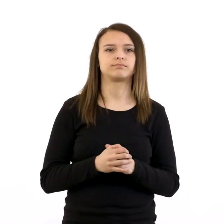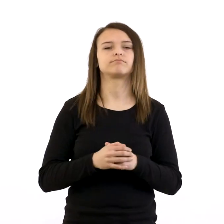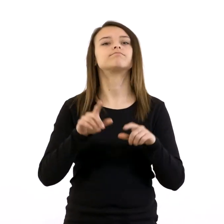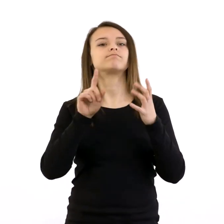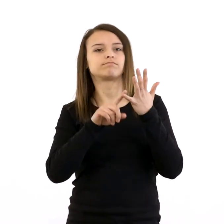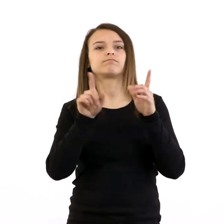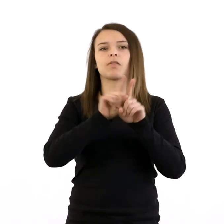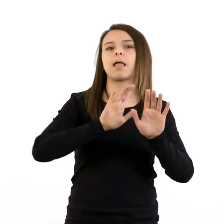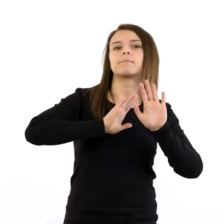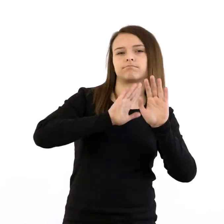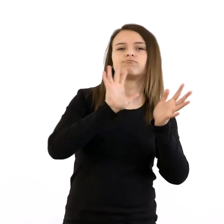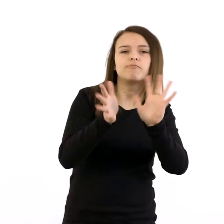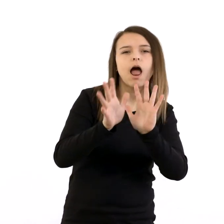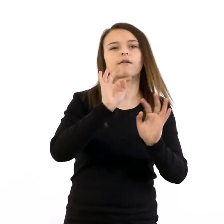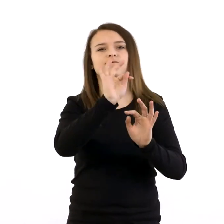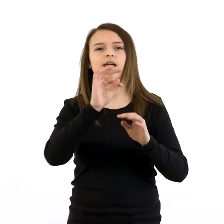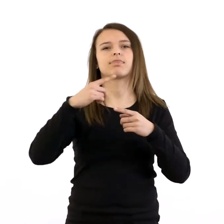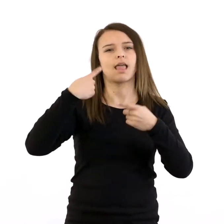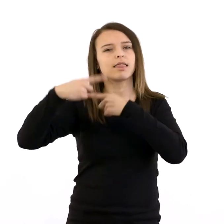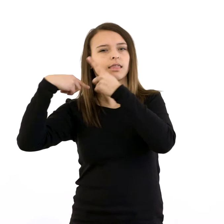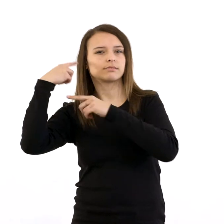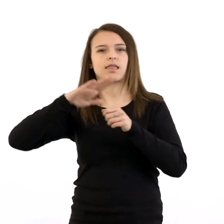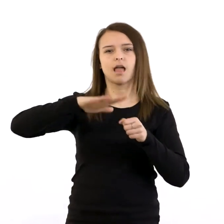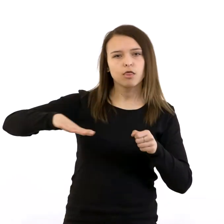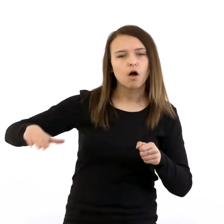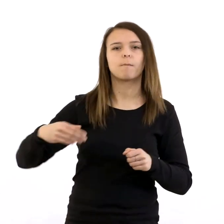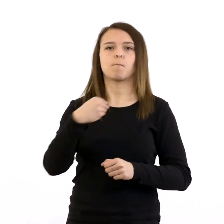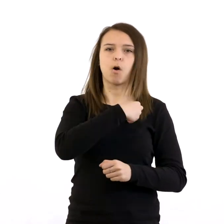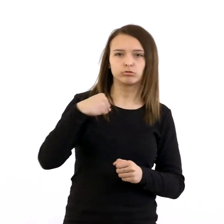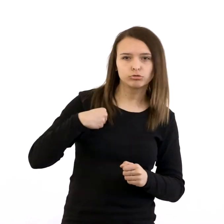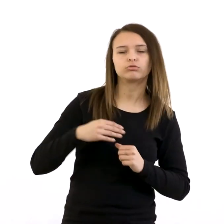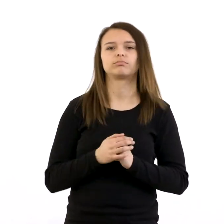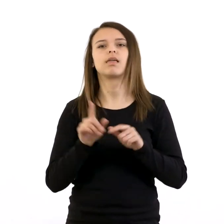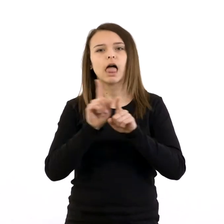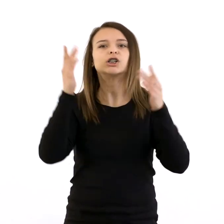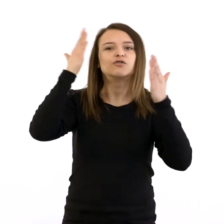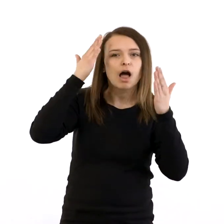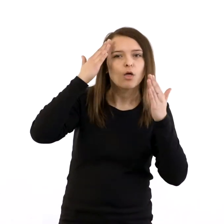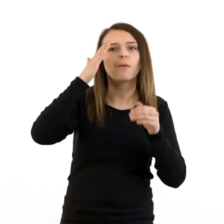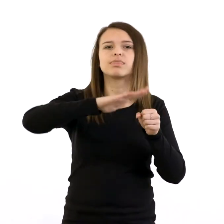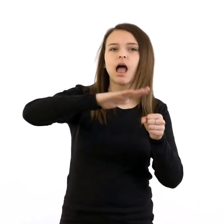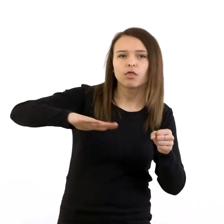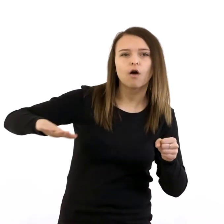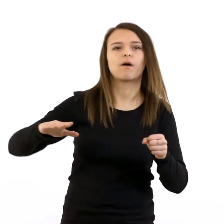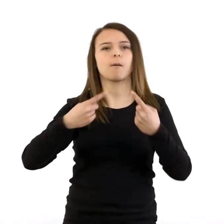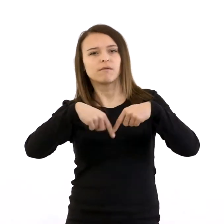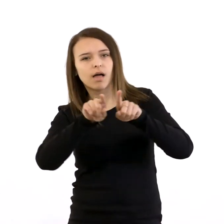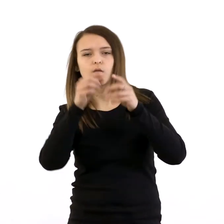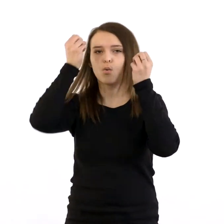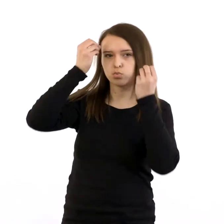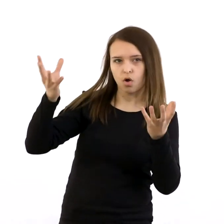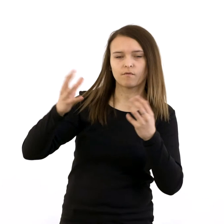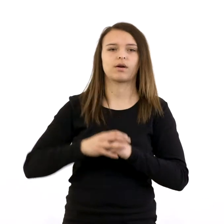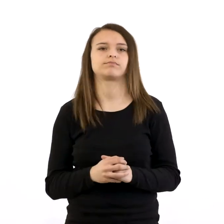dbanie o tradycję narodową, polskość oraz świadomość narodową, obywatelską i kulturową,